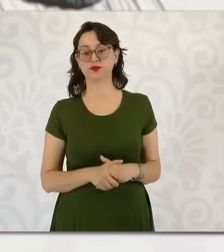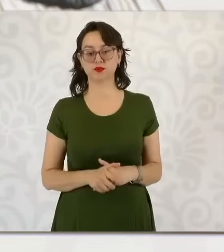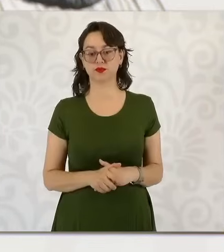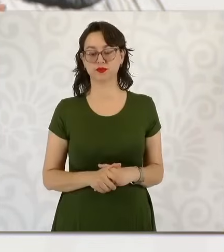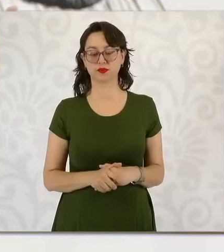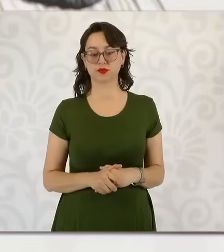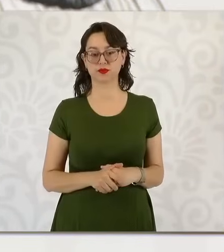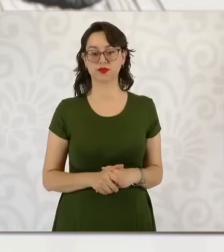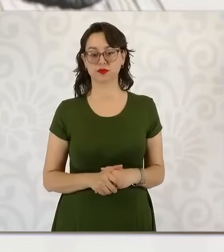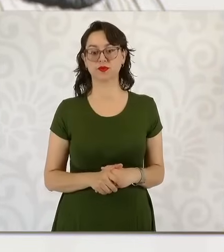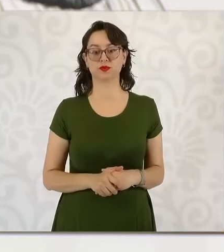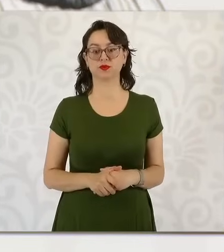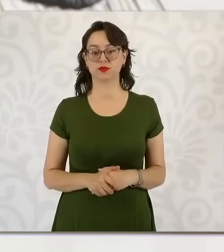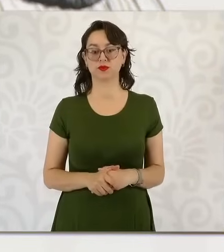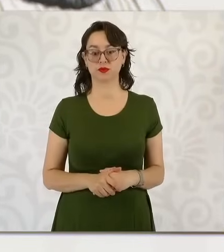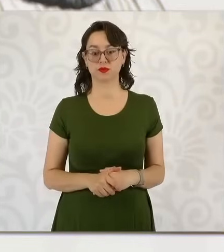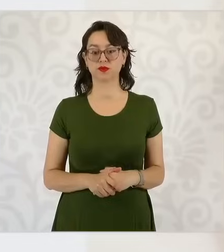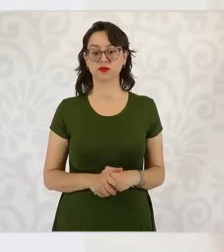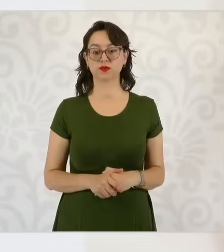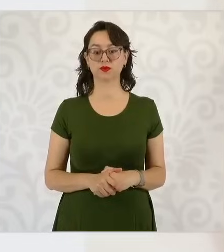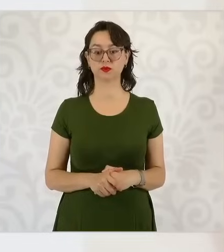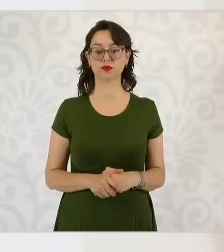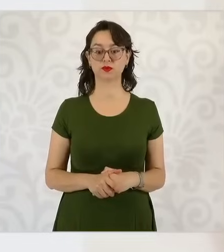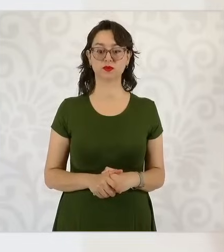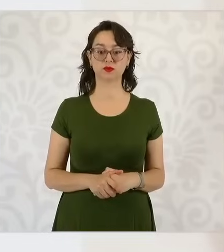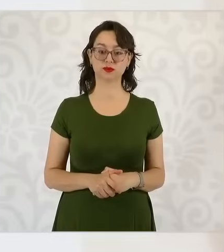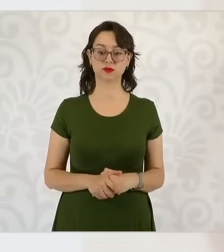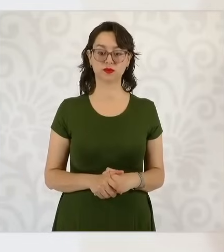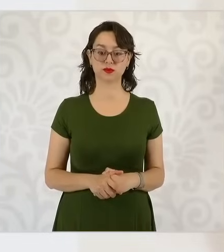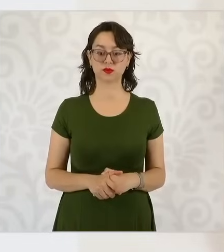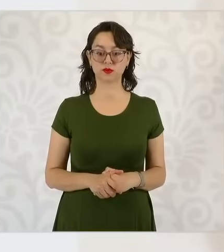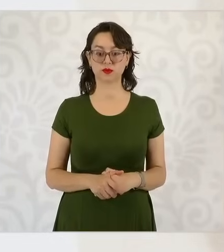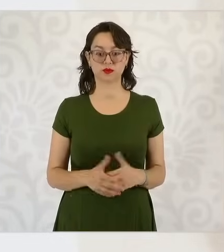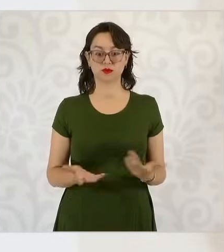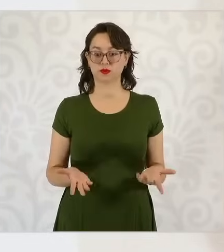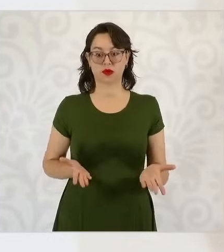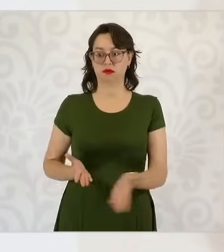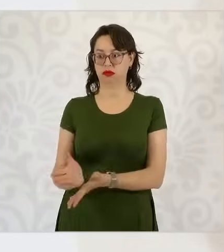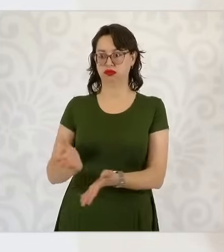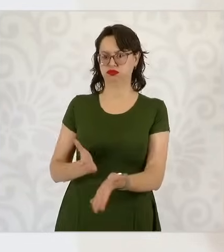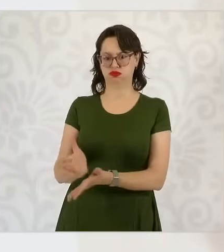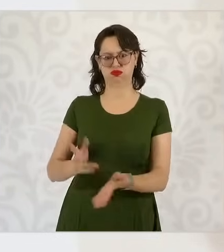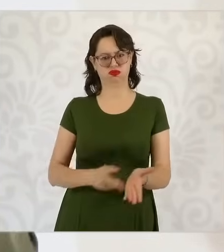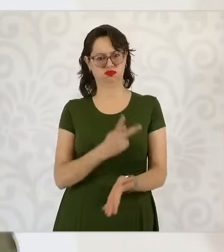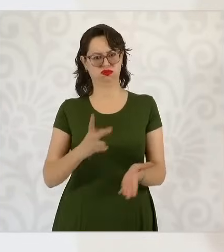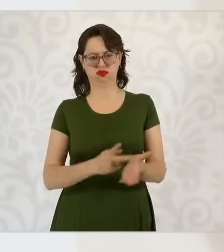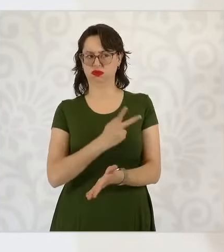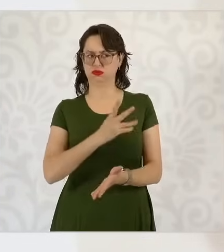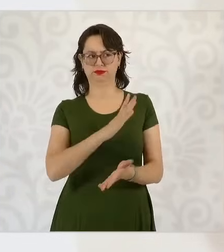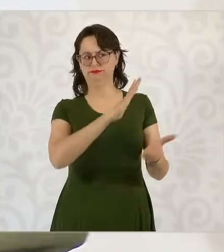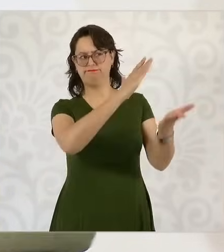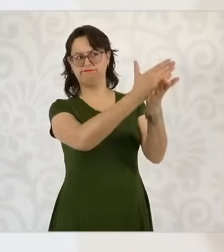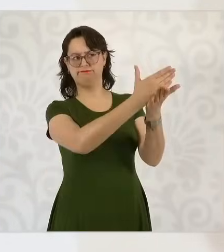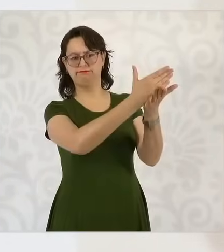tenían una injerencia distinta nosotros no nosotros lo único que hacemos es defender